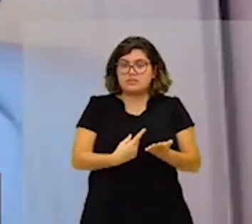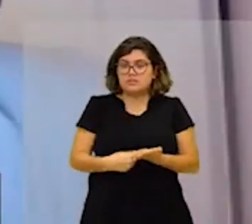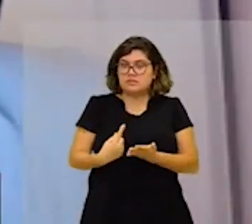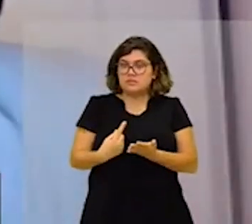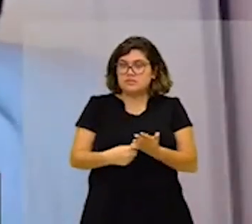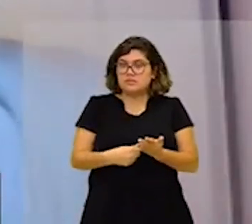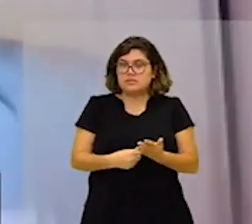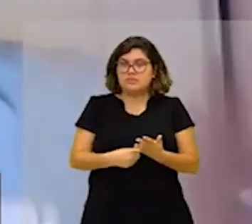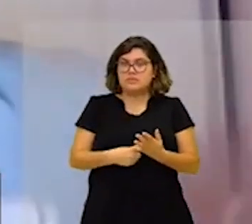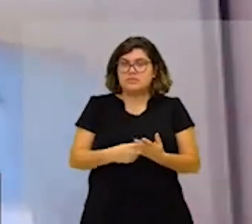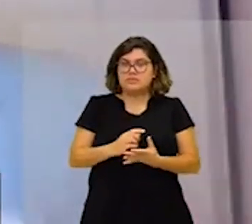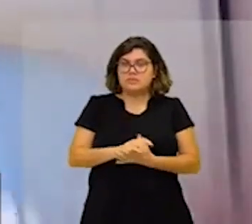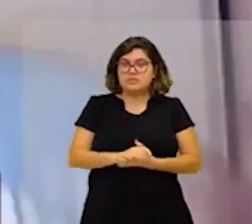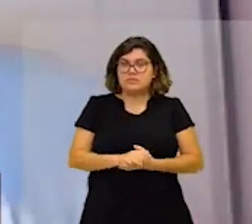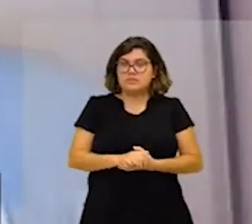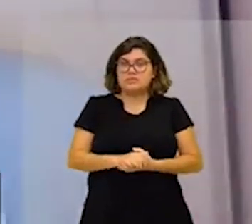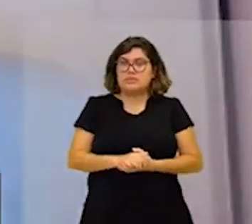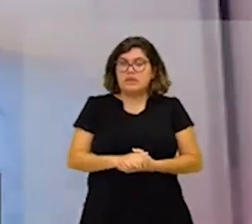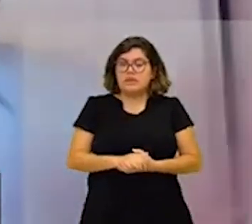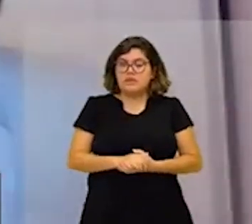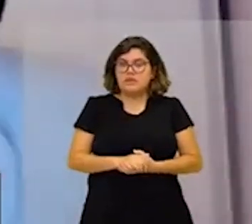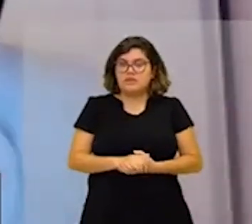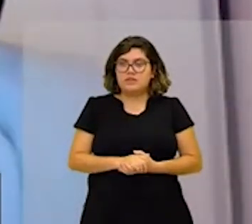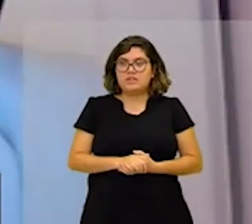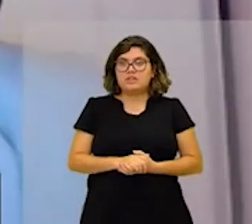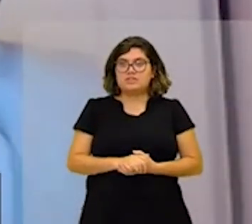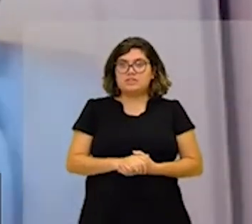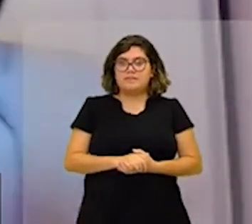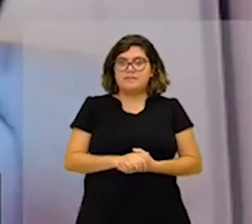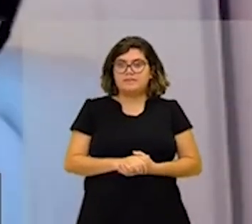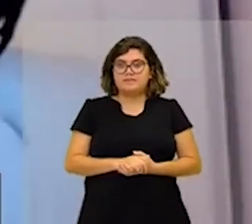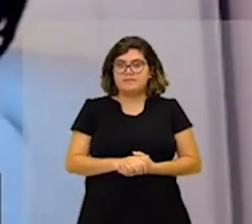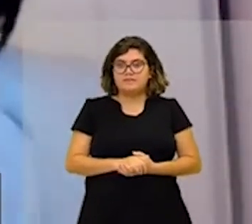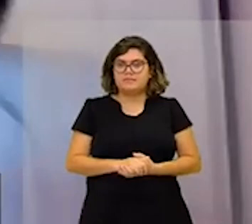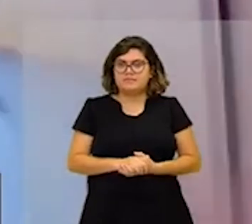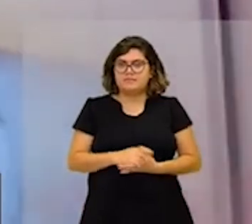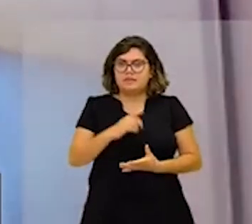Eleitoral do racista como o Brasil o país do racismo sem racistas né ninguém assume racista